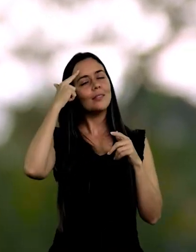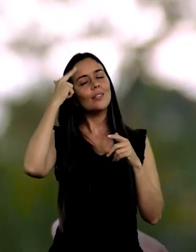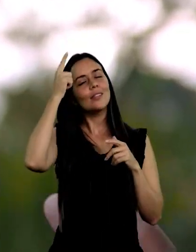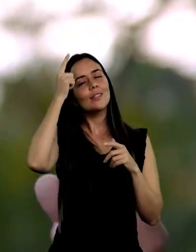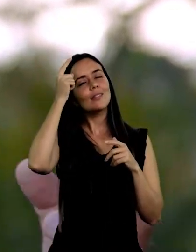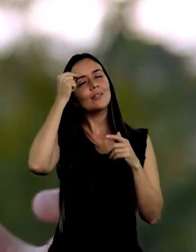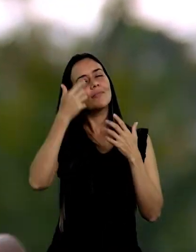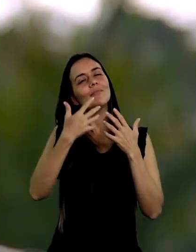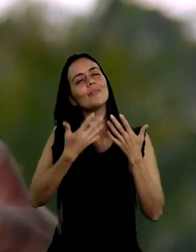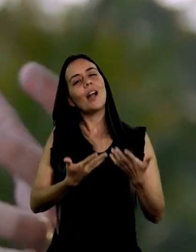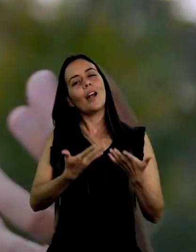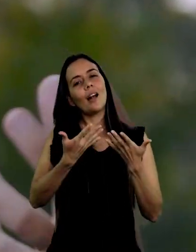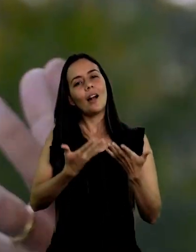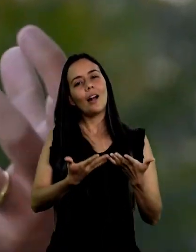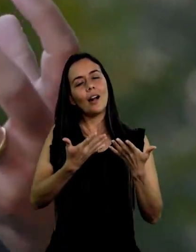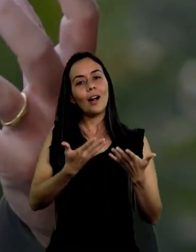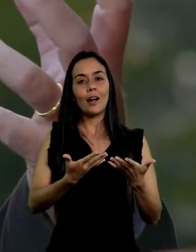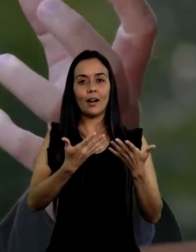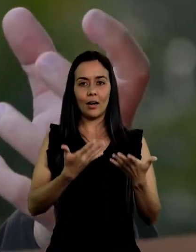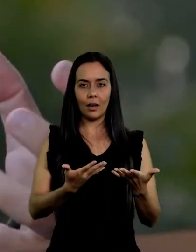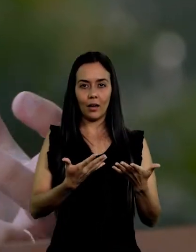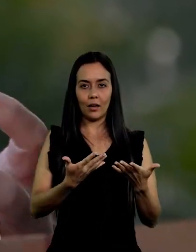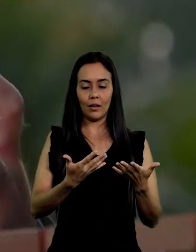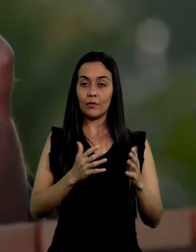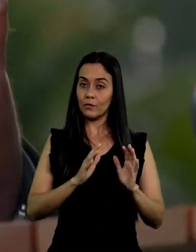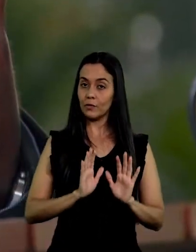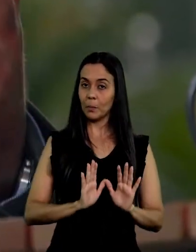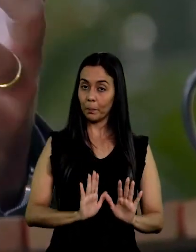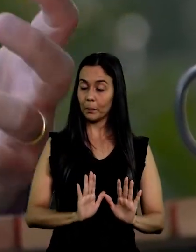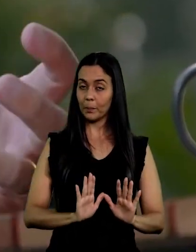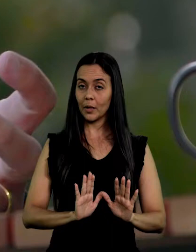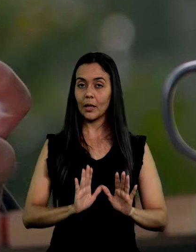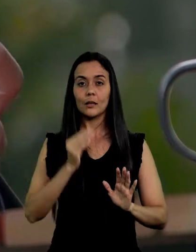isso é muito interessante, começaram a ser reciclado, uma